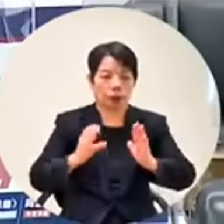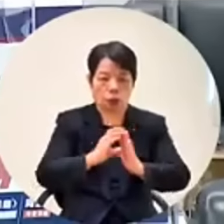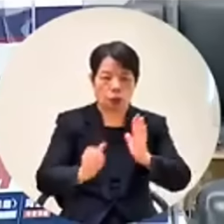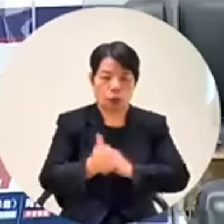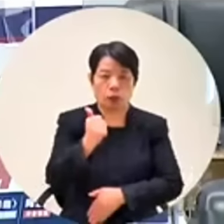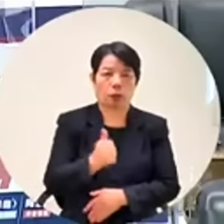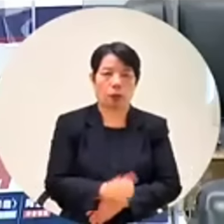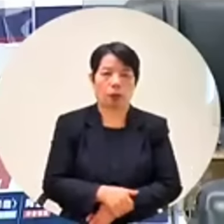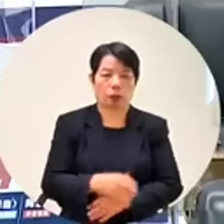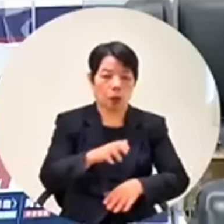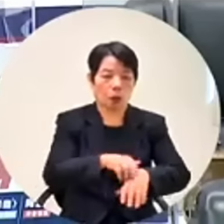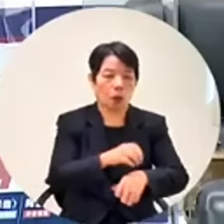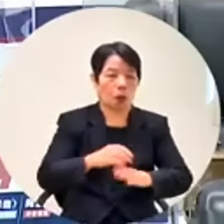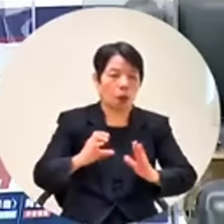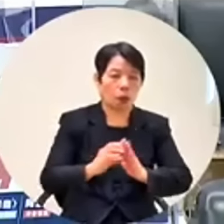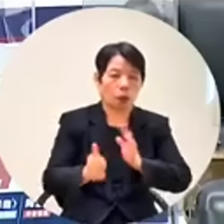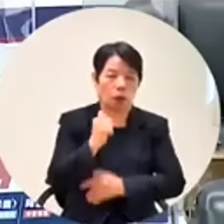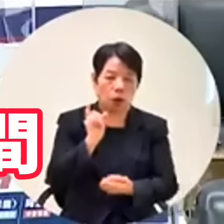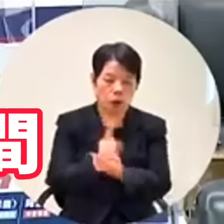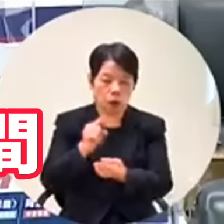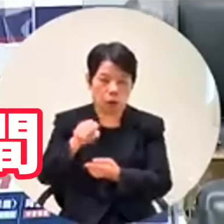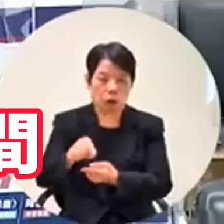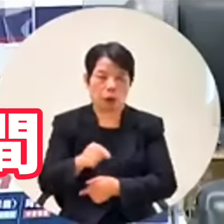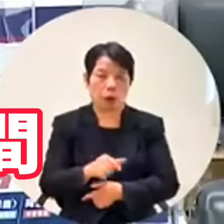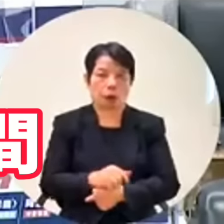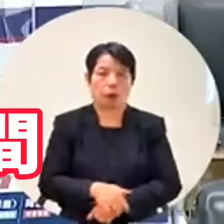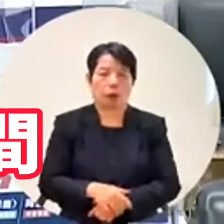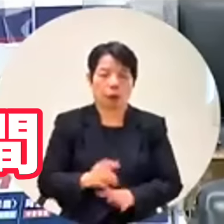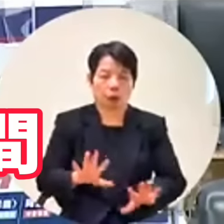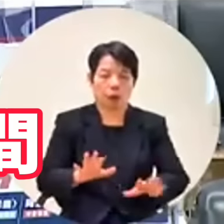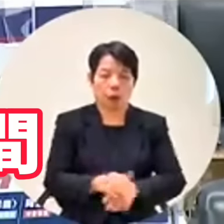謝副局長 他說在午休時間